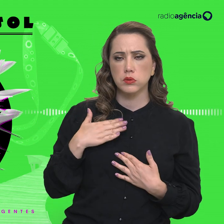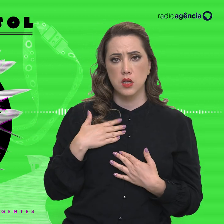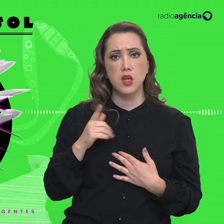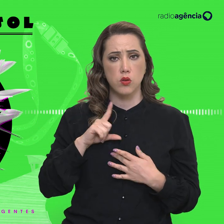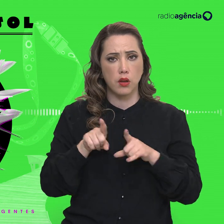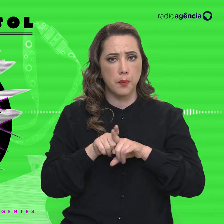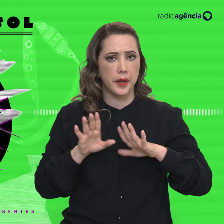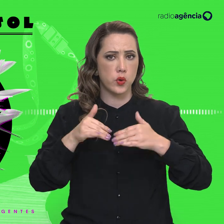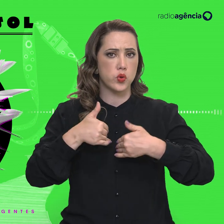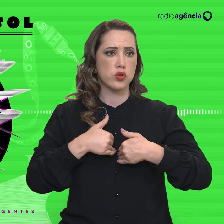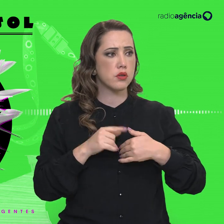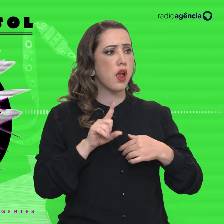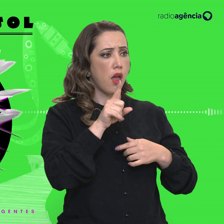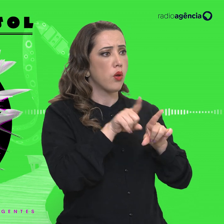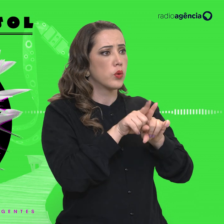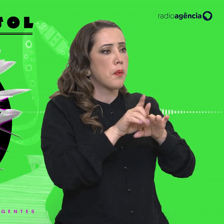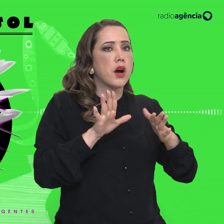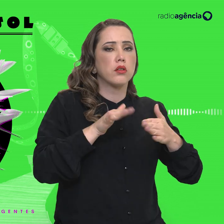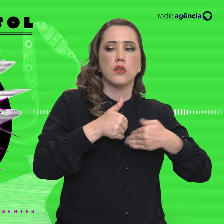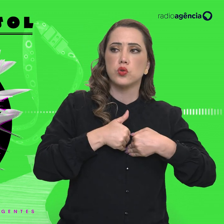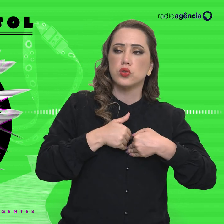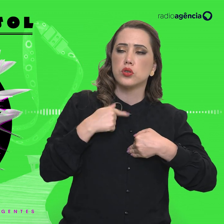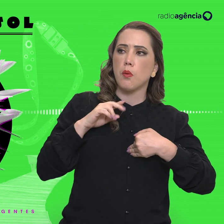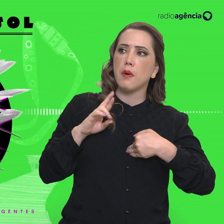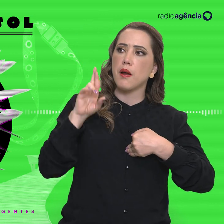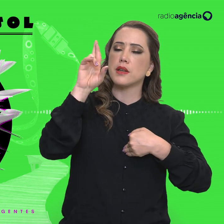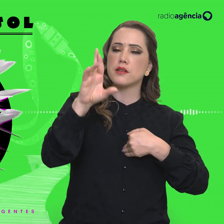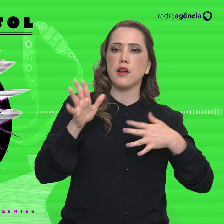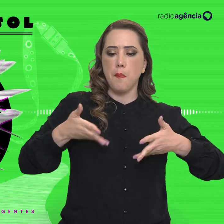[Internauta digitando] eu também sou. Me senti super representado, tô mais motivado a ser dublador.